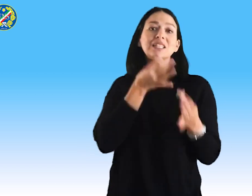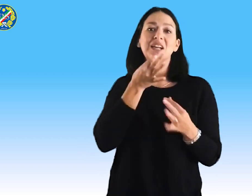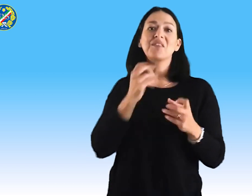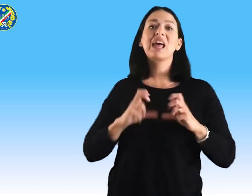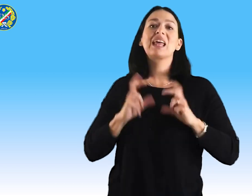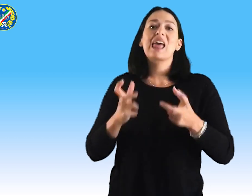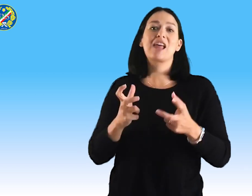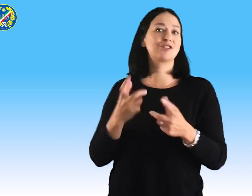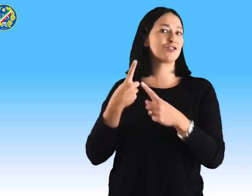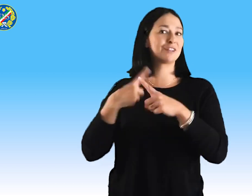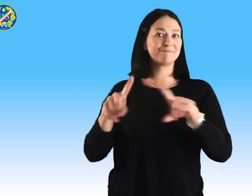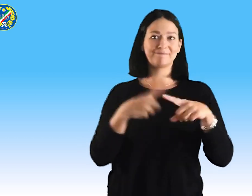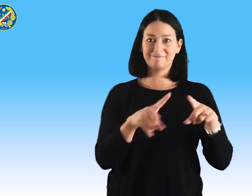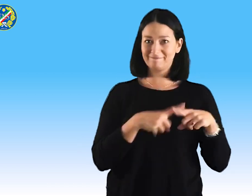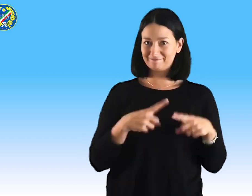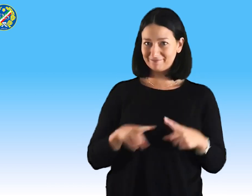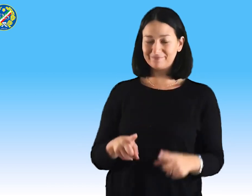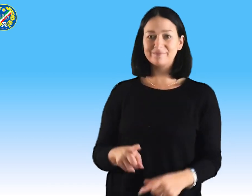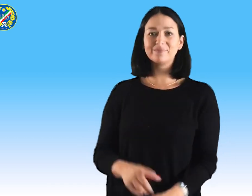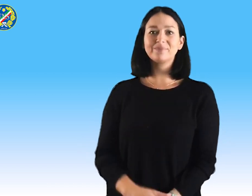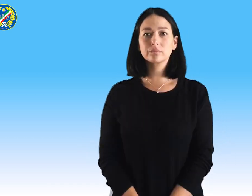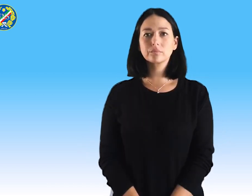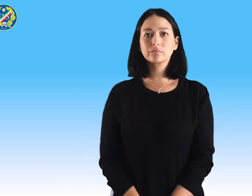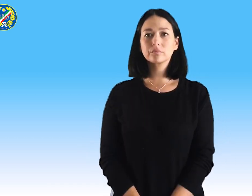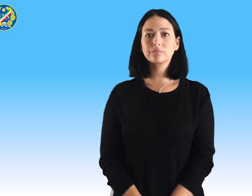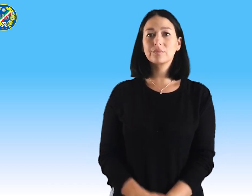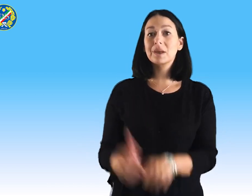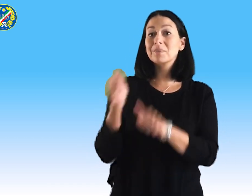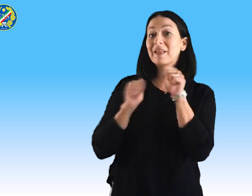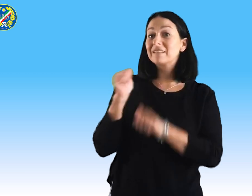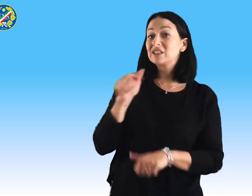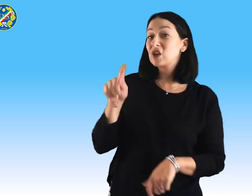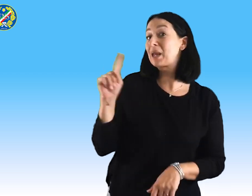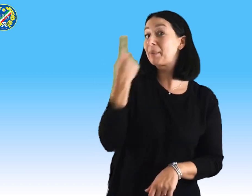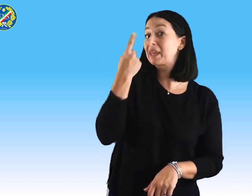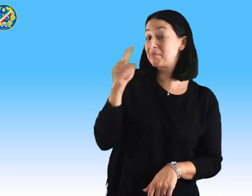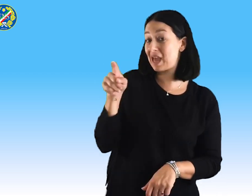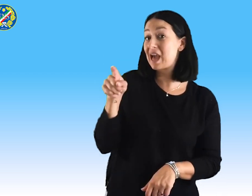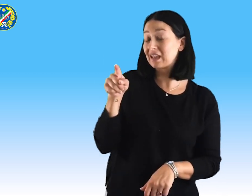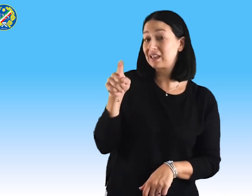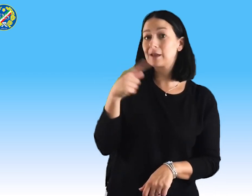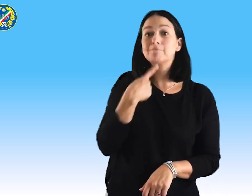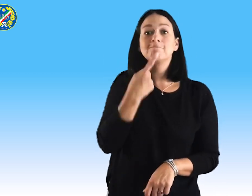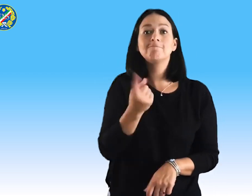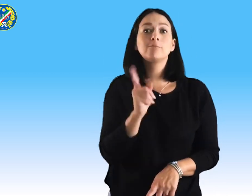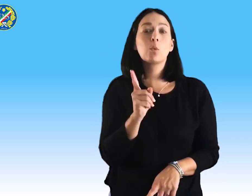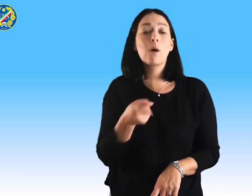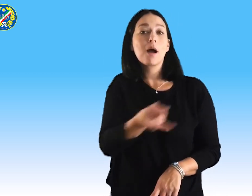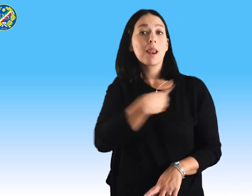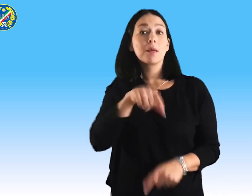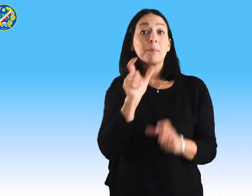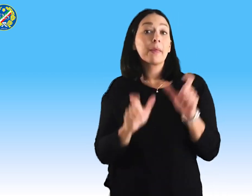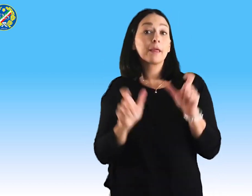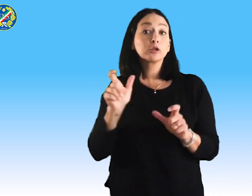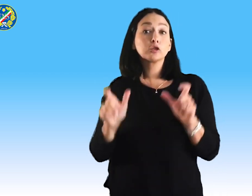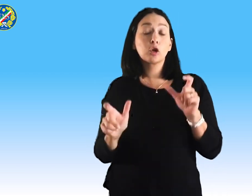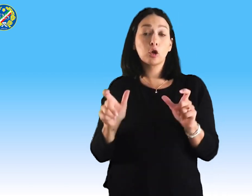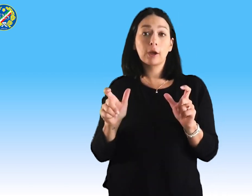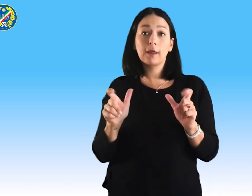di contrastare l'azione dei fattori cancerogeni. Nell'interazione con l'ambiente si può affermare che, seguendo il principio di precuazione,